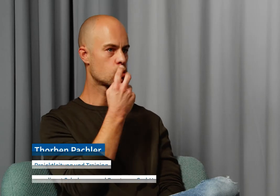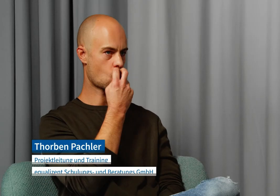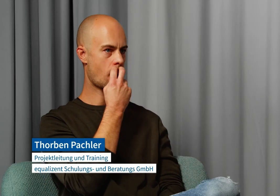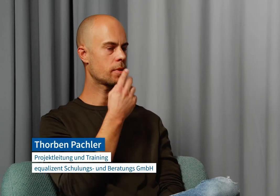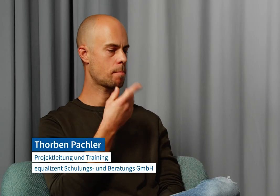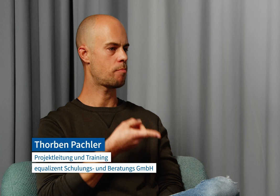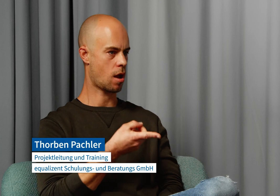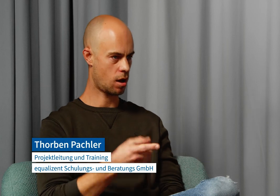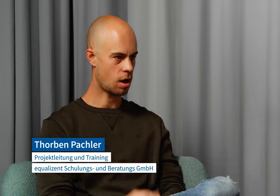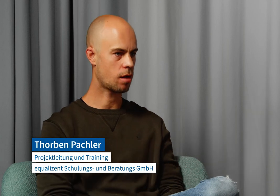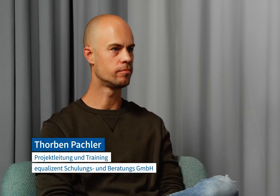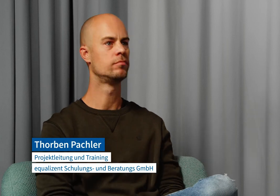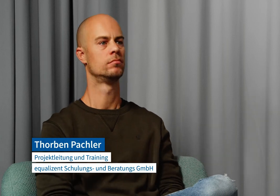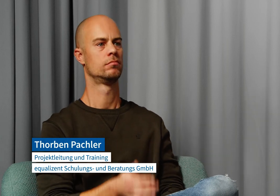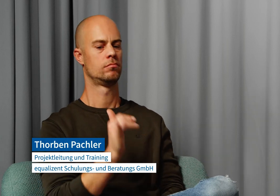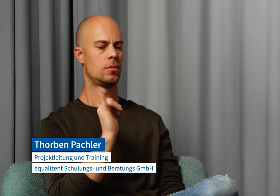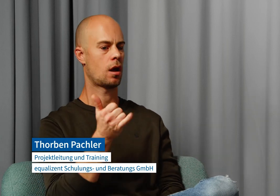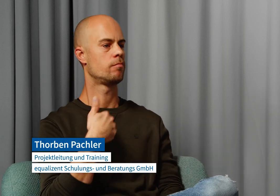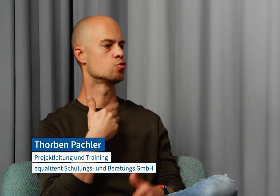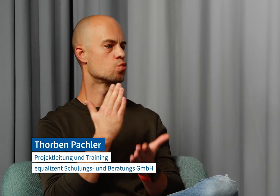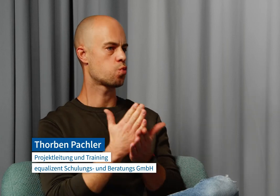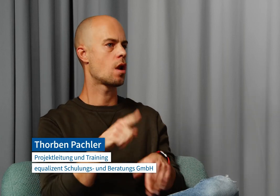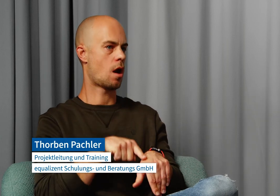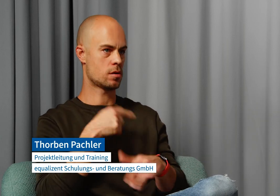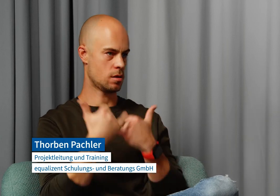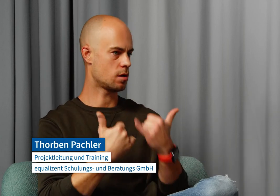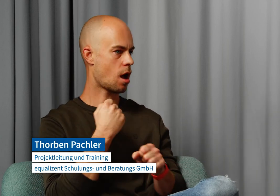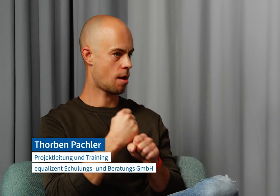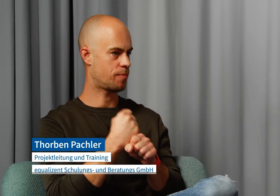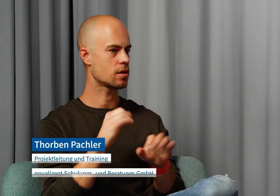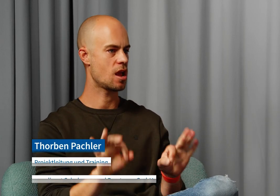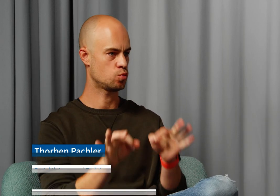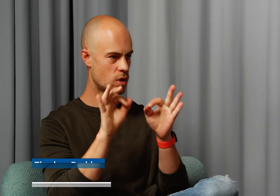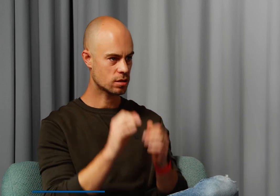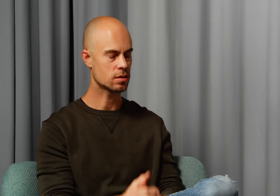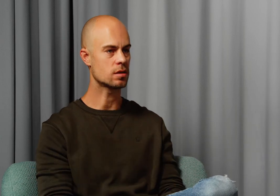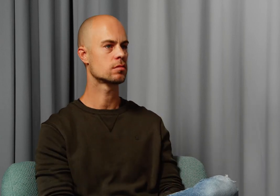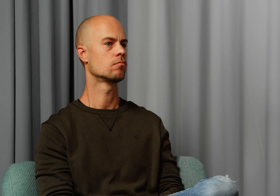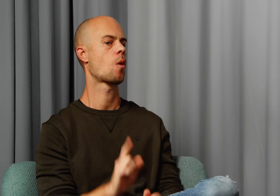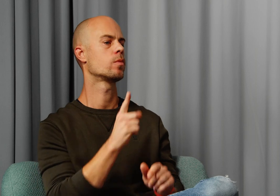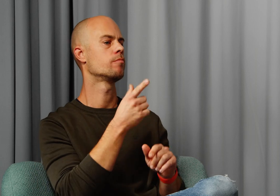Mein Name ist wie gesagt Thorben Pachler. Ich arbeite schon lange Jahre bei Equalizent.